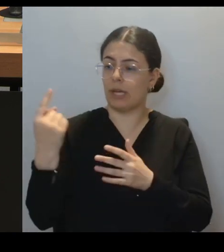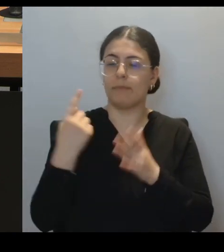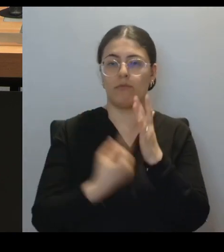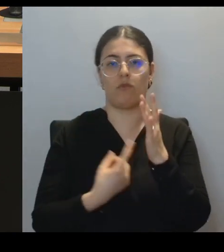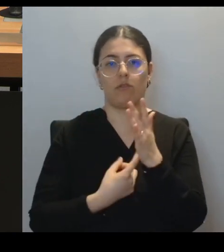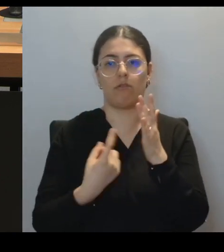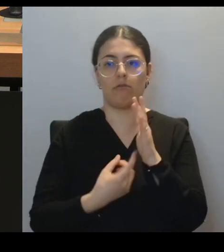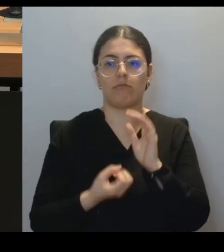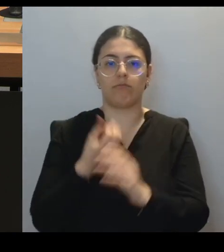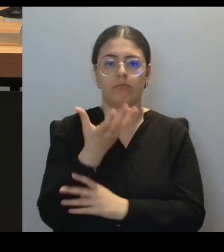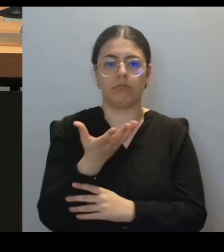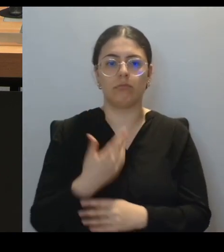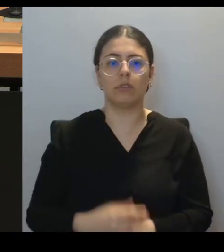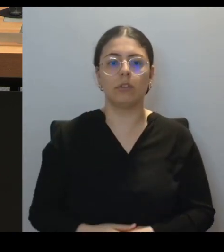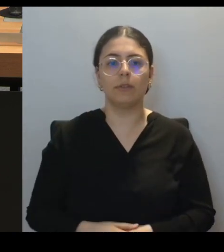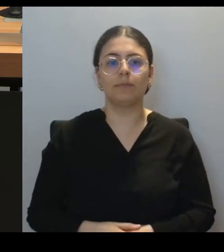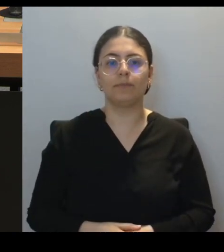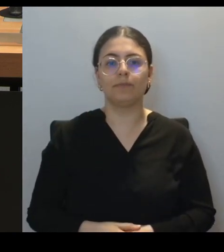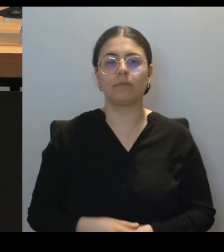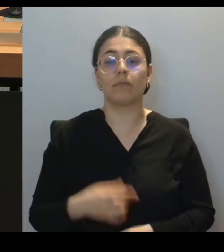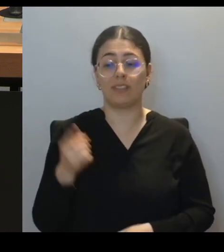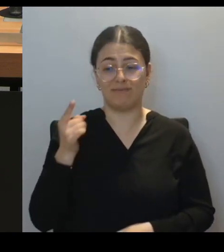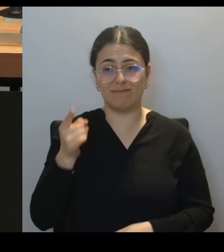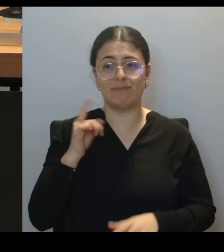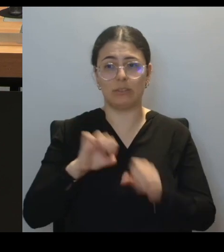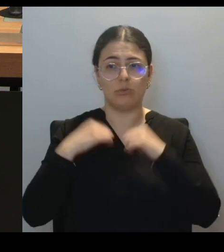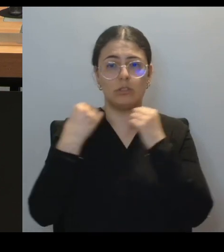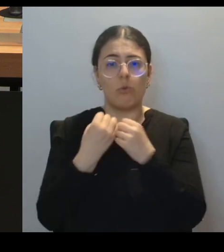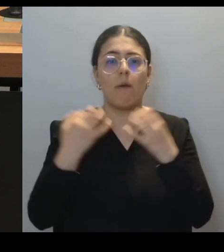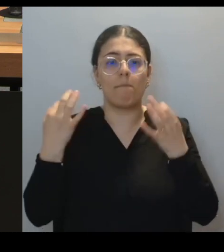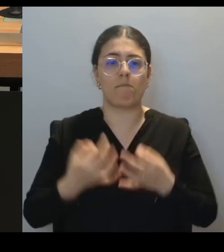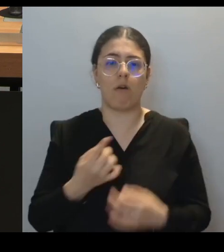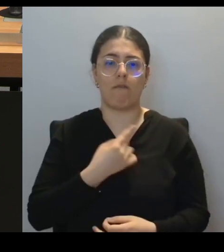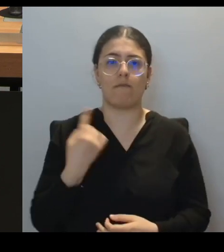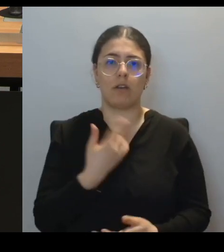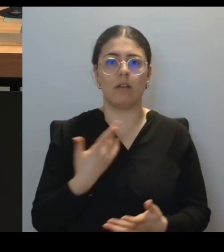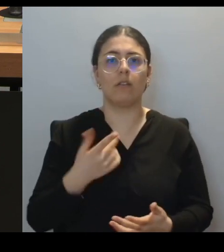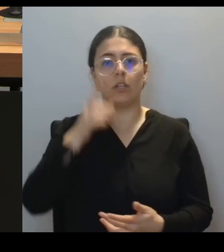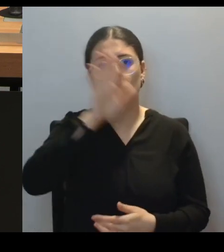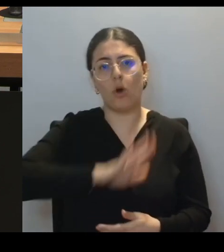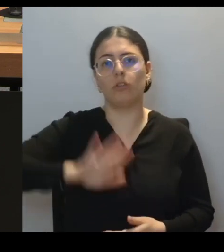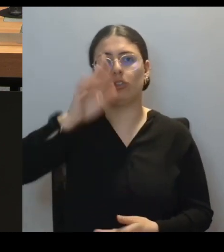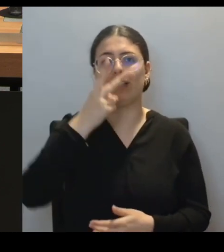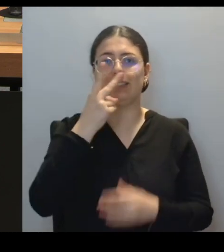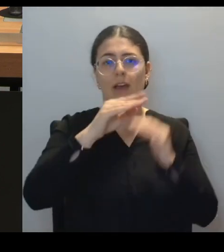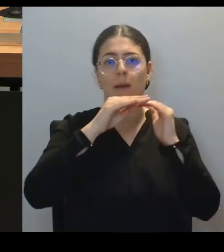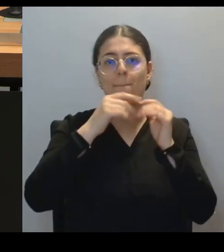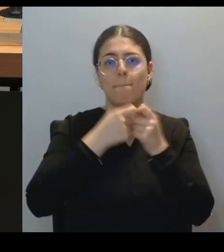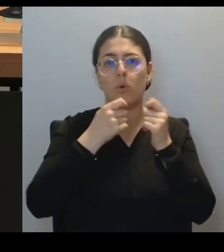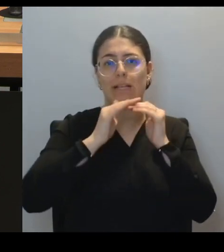Es gibt nur zwei Bundesländer in Deutschland, die diese nicht haben Das sind die Bundesländer Nordrhein Westfalen. Was ich überhaupt nicht verstehe. Und Bremen?